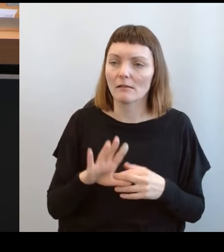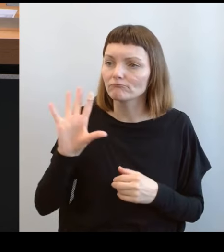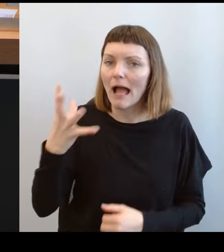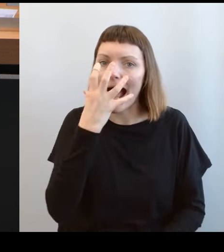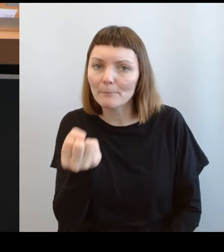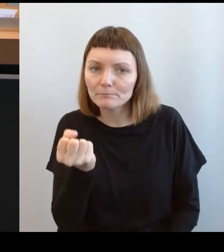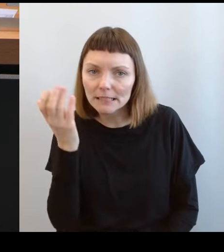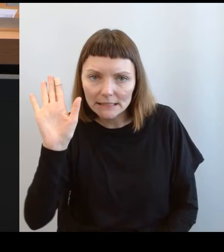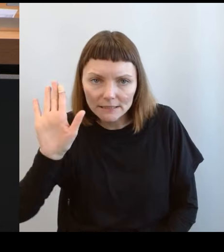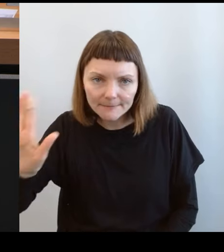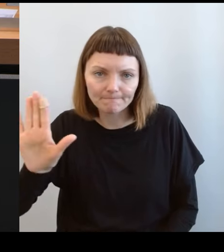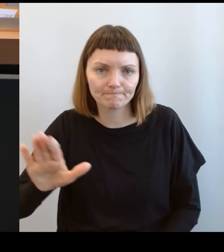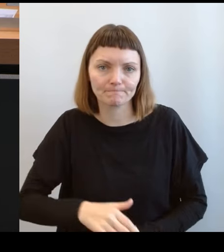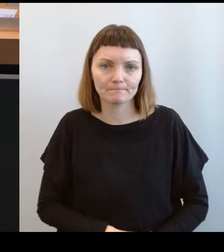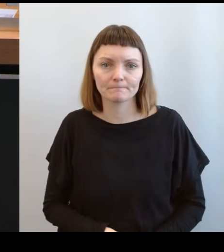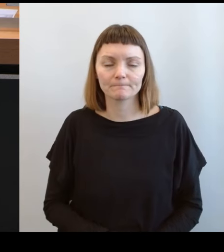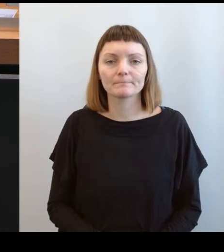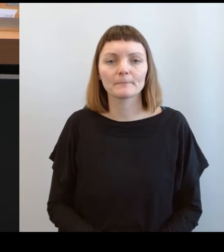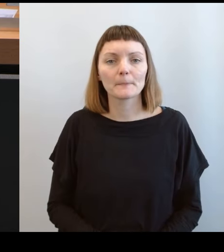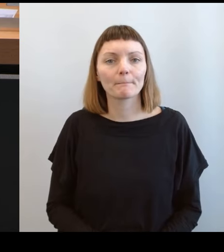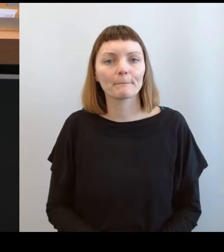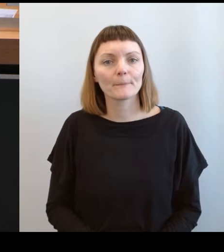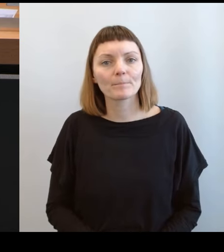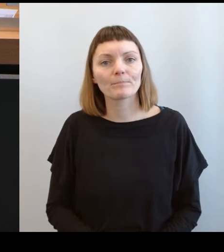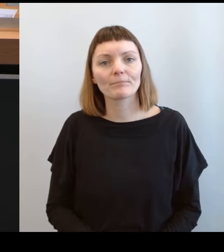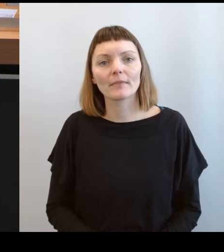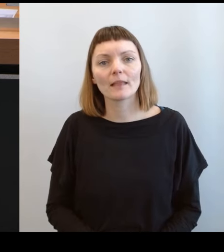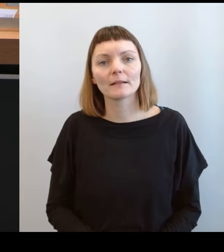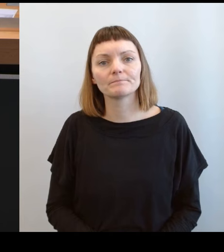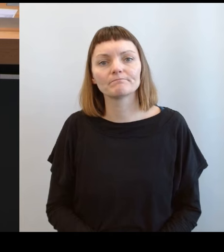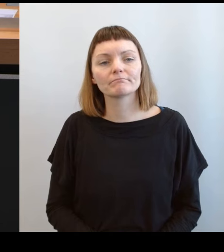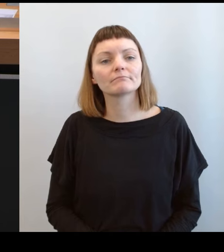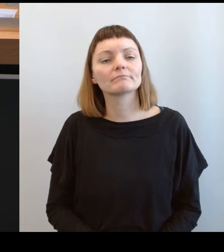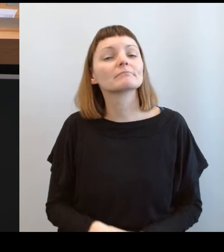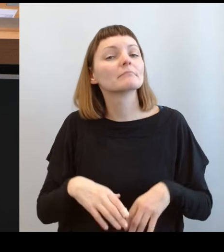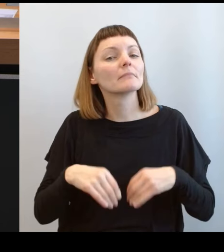Zunächst waren 2 % angepeilt, aus denen schnell 4 % wurden.